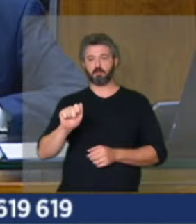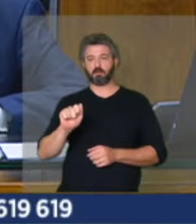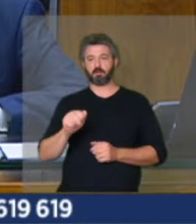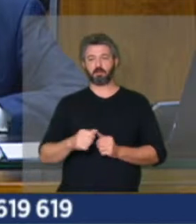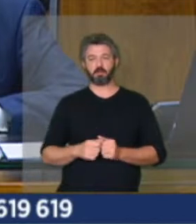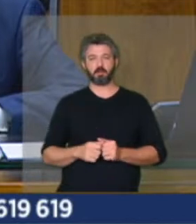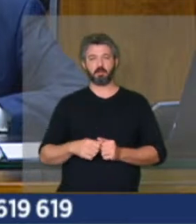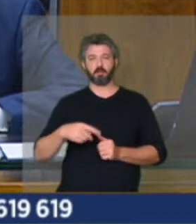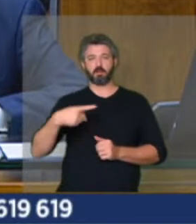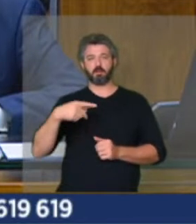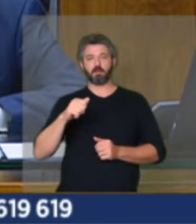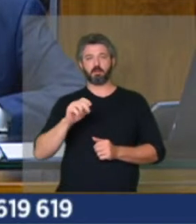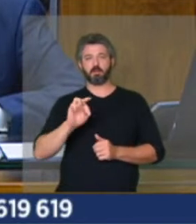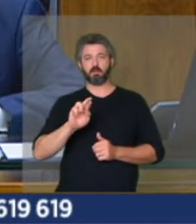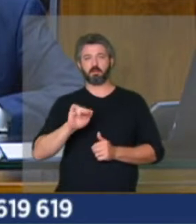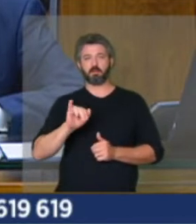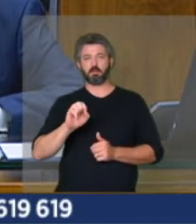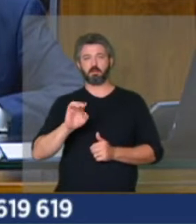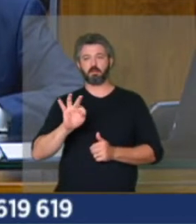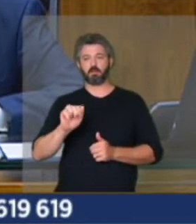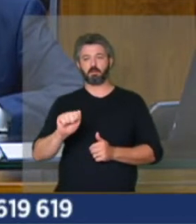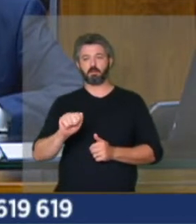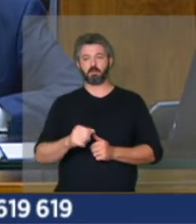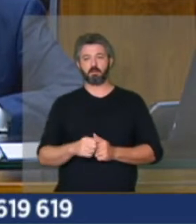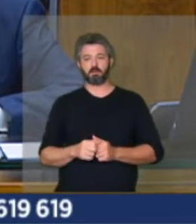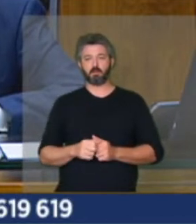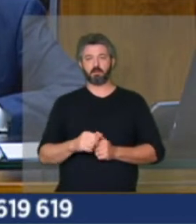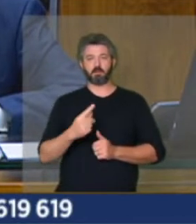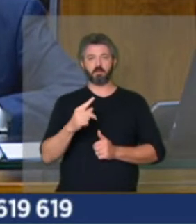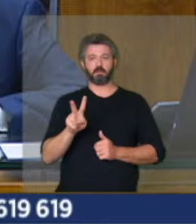PCDOB? CIDADANIA? PATRIOTA? PV? [DEPUTADO]: PV É NÃ O, PRESIDENTE.